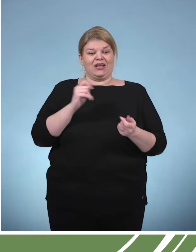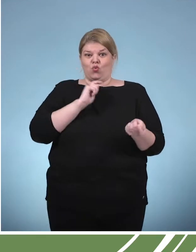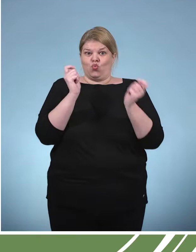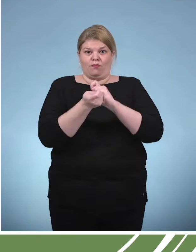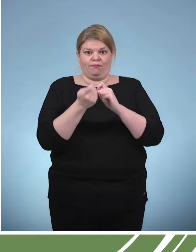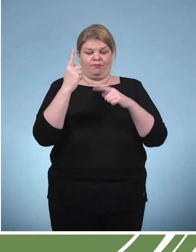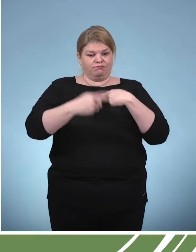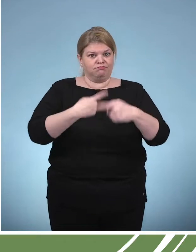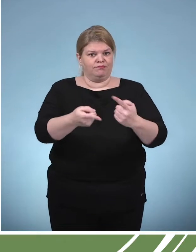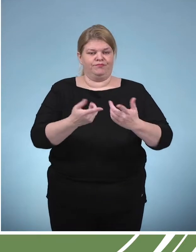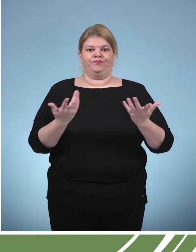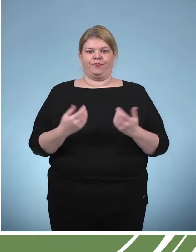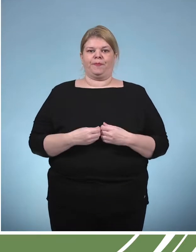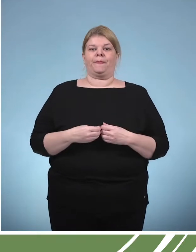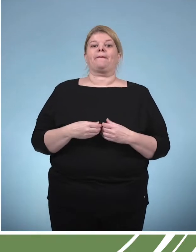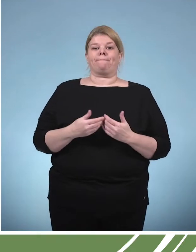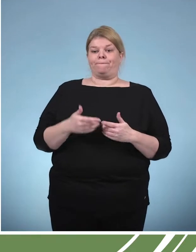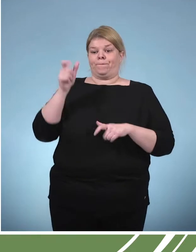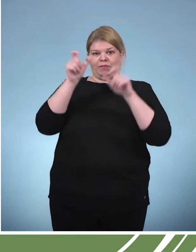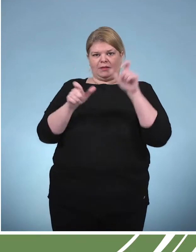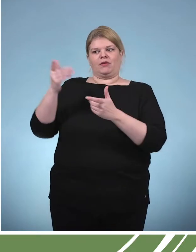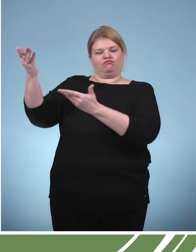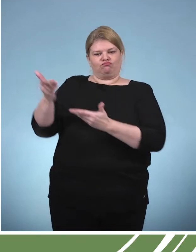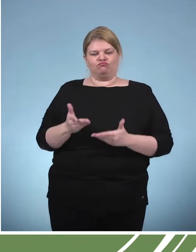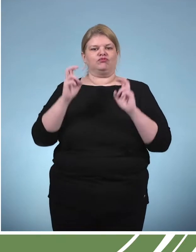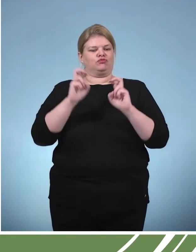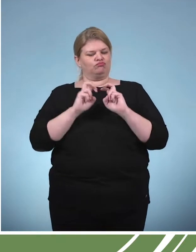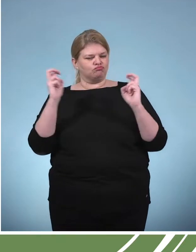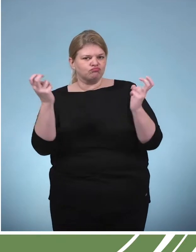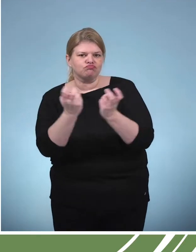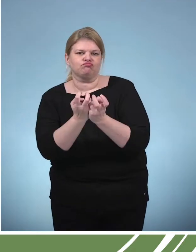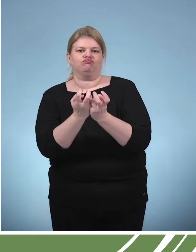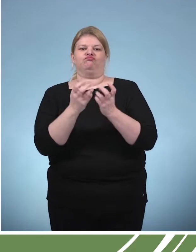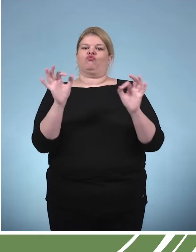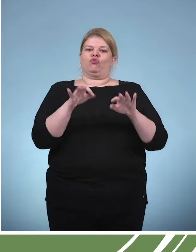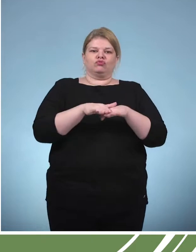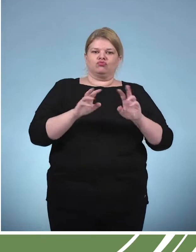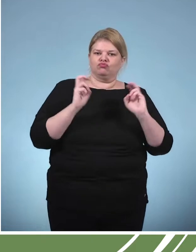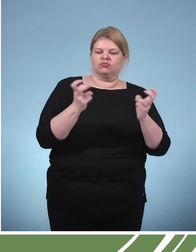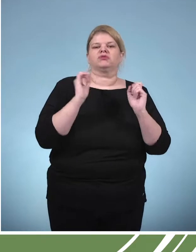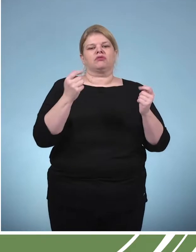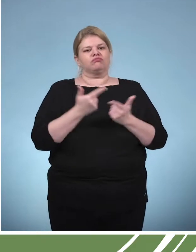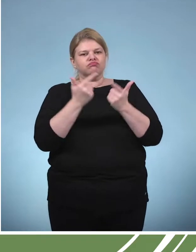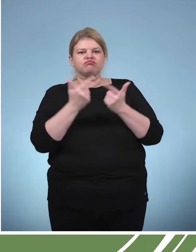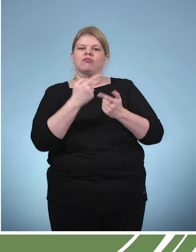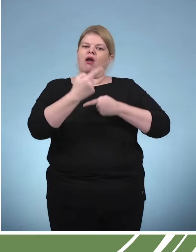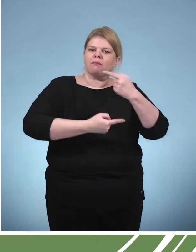Du kannst an Tischen oder in einem Sesselkreis beginnen. Heiße die Teilnehmenden willkommen und gib ihnen einen Überblick über die Übung.